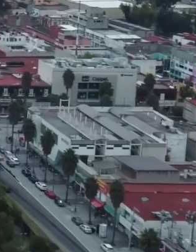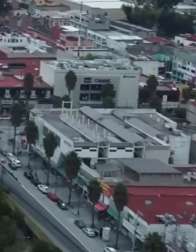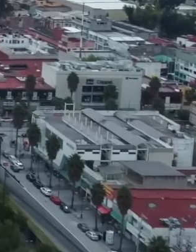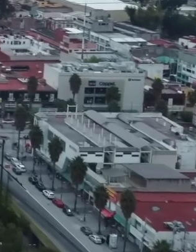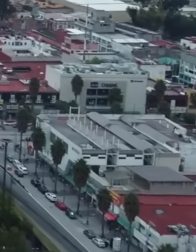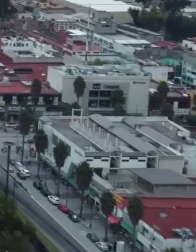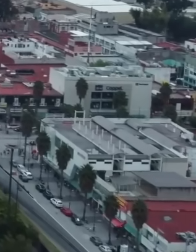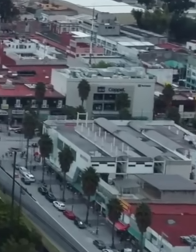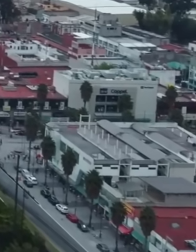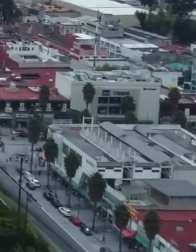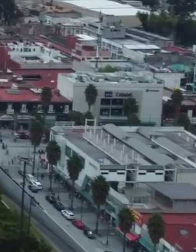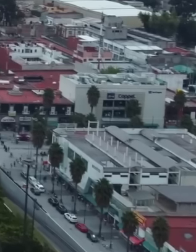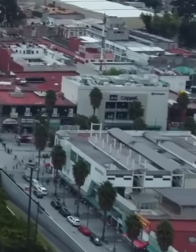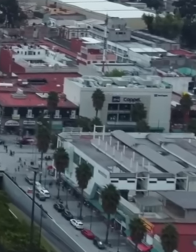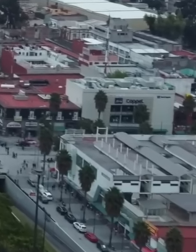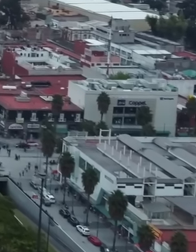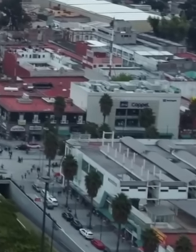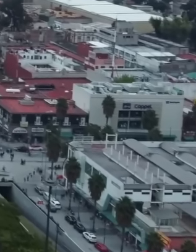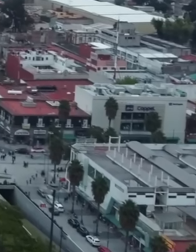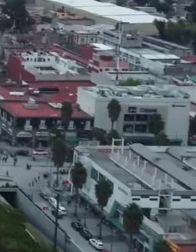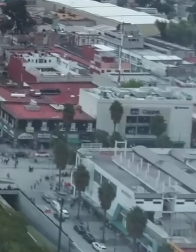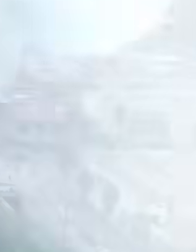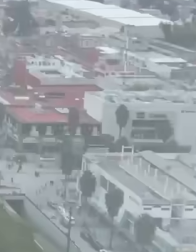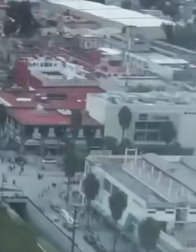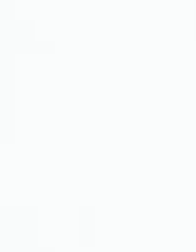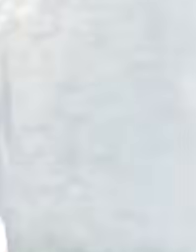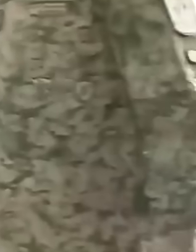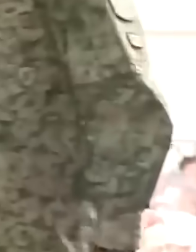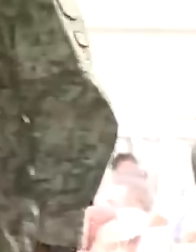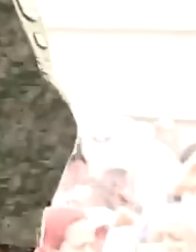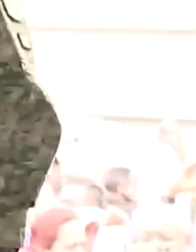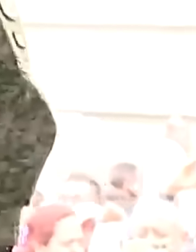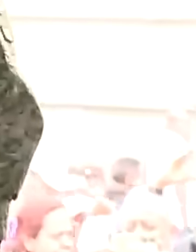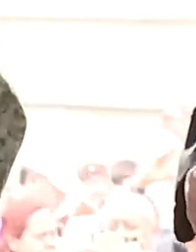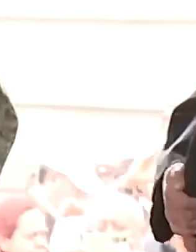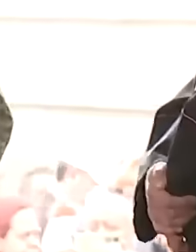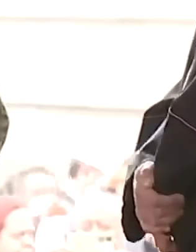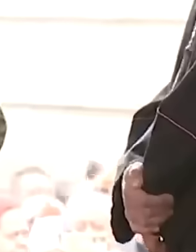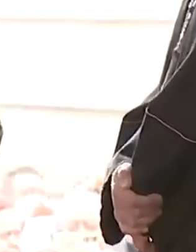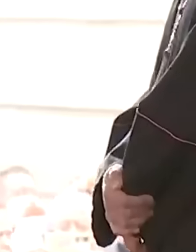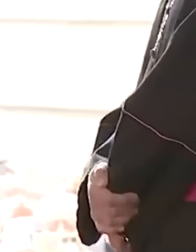la Basílica de Guadalupe, la presidenta Claudia Shinba Pardo encabezó la ceremonia nacional por